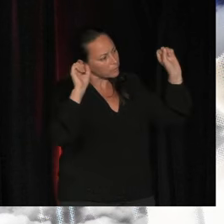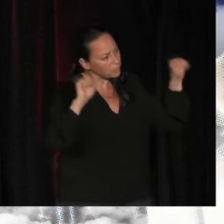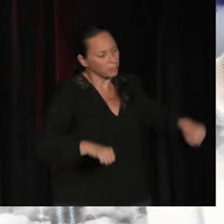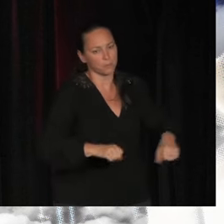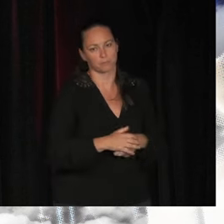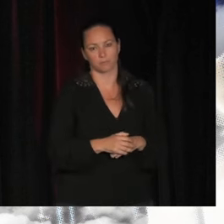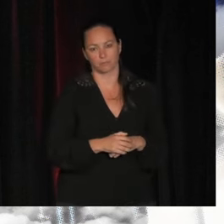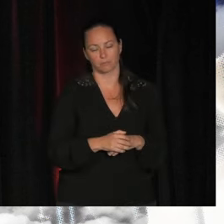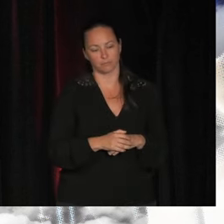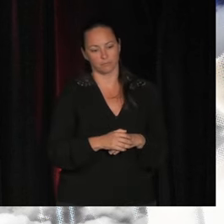Merci beaucoup.